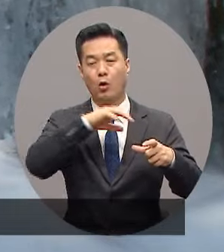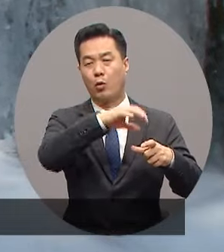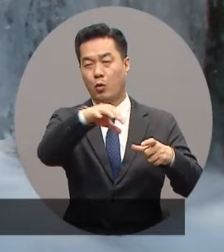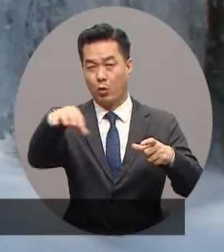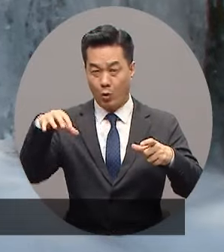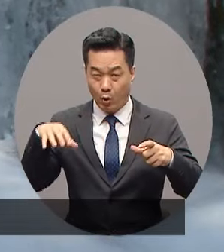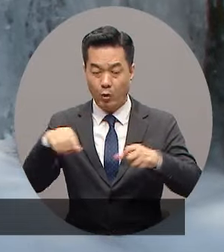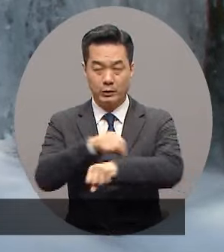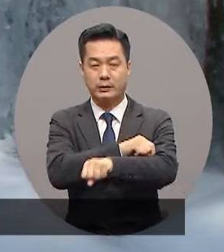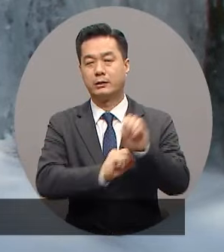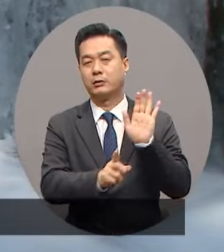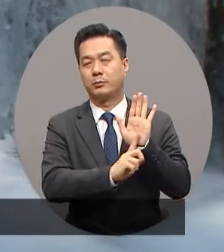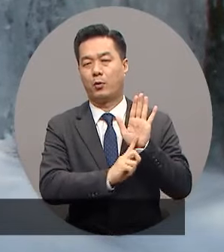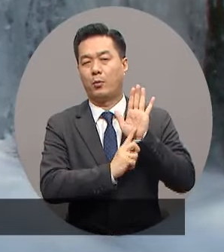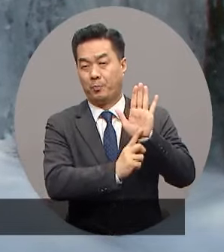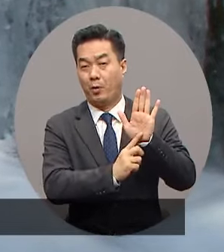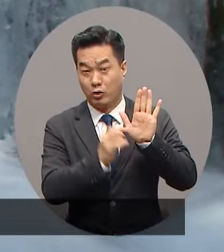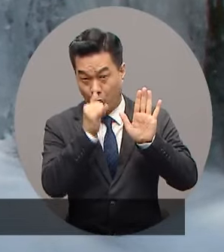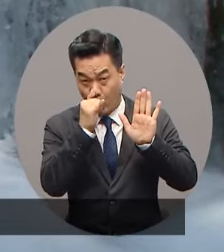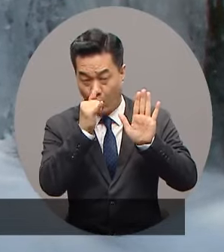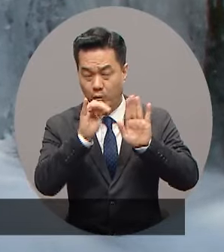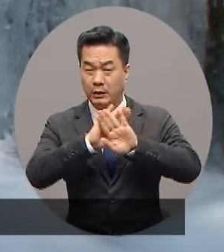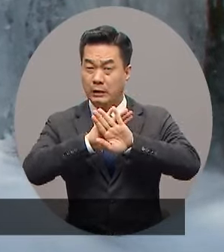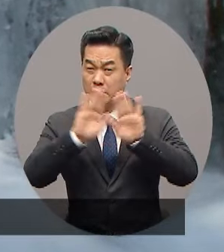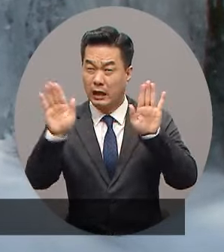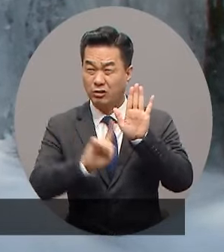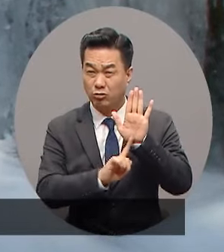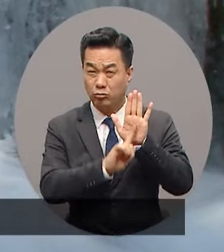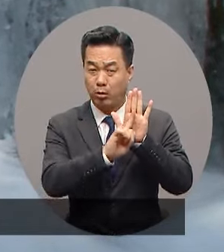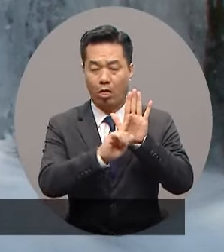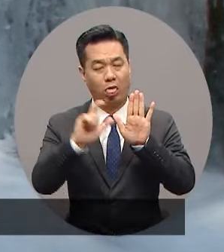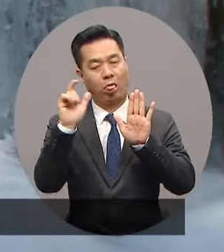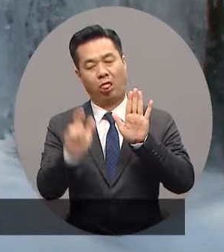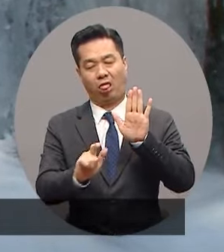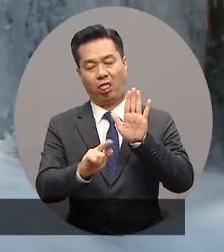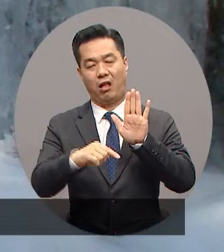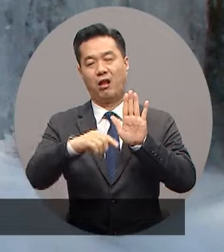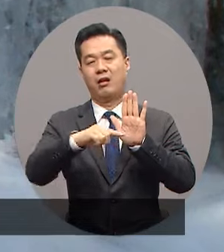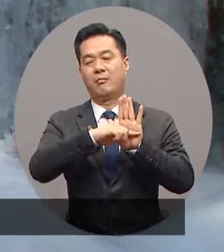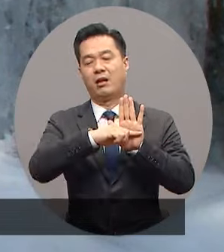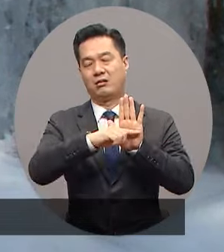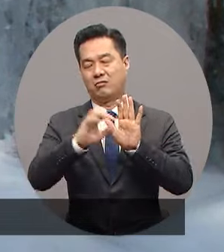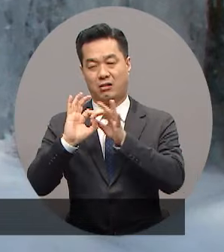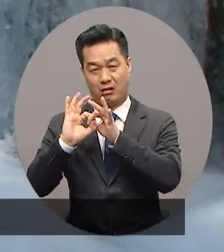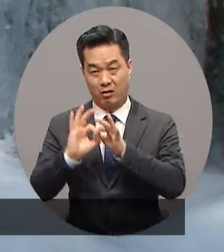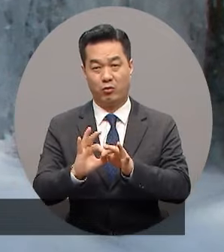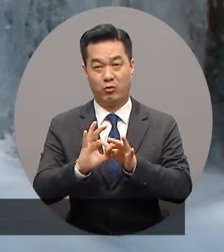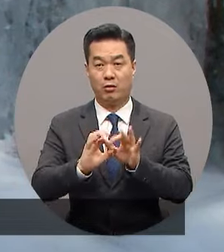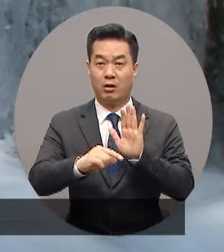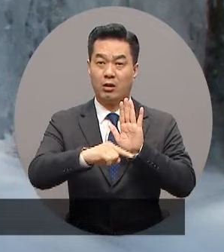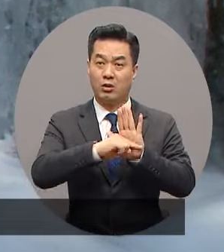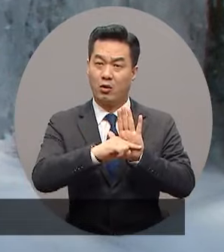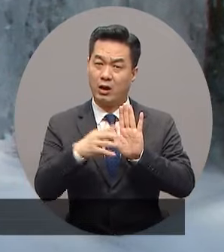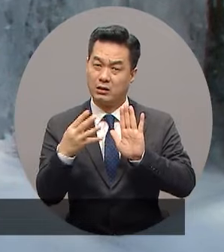지금 수도권을 비롯한 곳곳으로 한파 특보가 내려져 있는데요. 낮에도 영하권 추위가 이어지겠습니다.